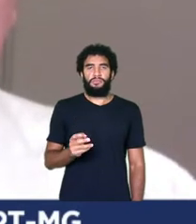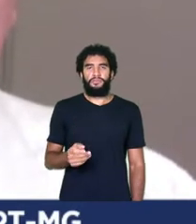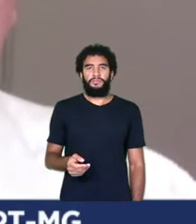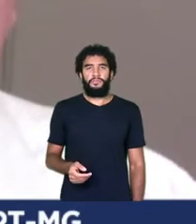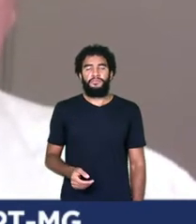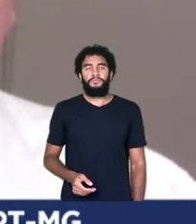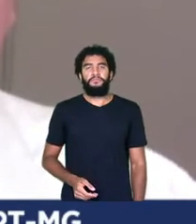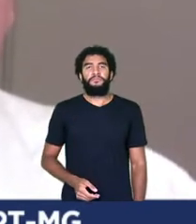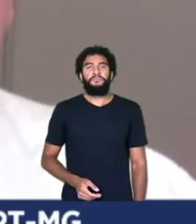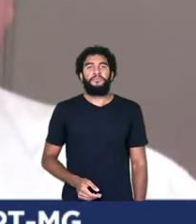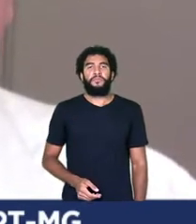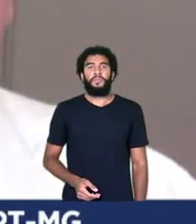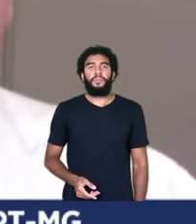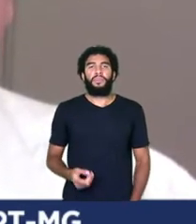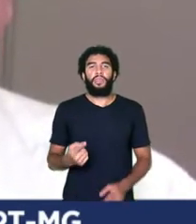LUCROS E DIVIDENDOS SÓ QUE É ENVIADO PARA O EXTERIOR E